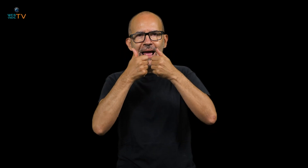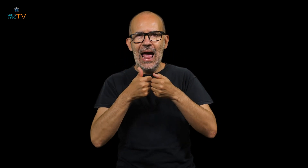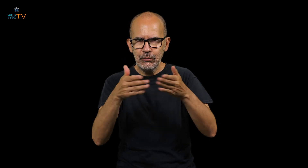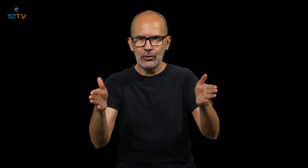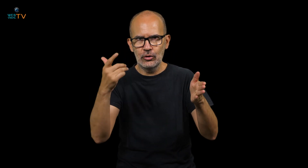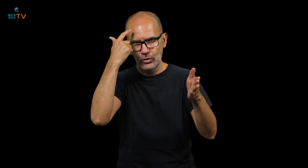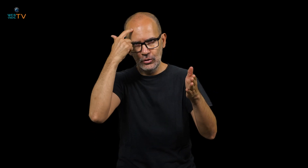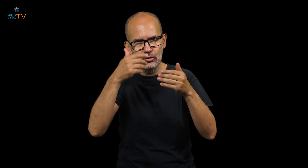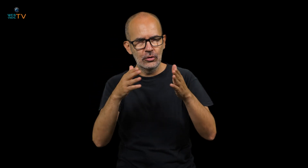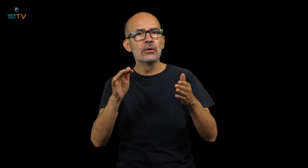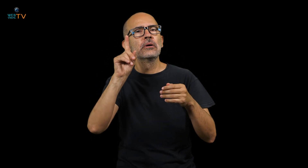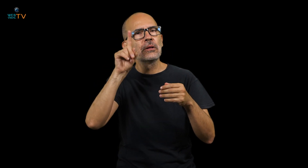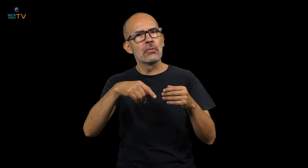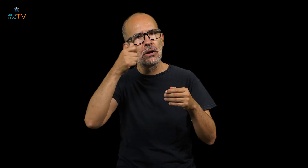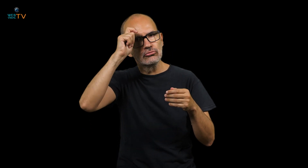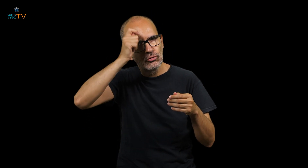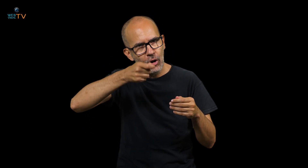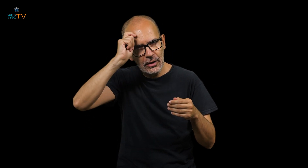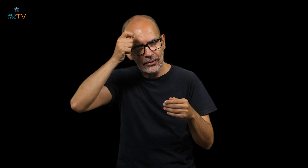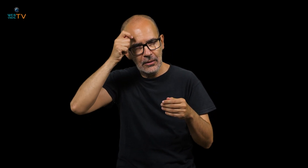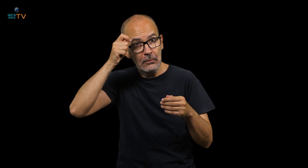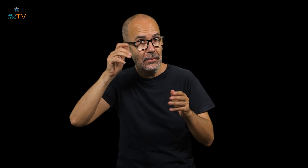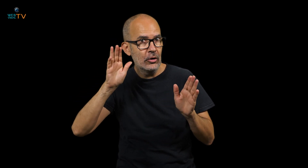donde aparentemente existe una mentalidad más abierta y cordial…